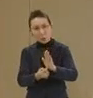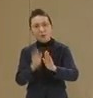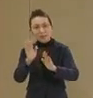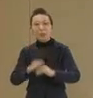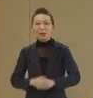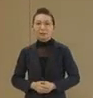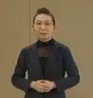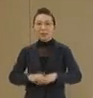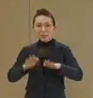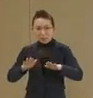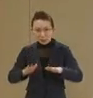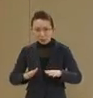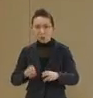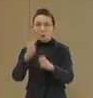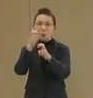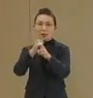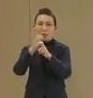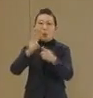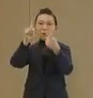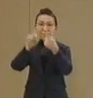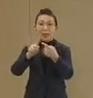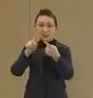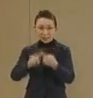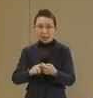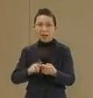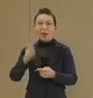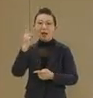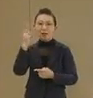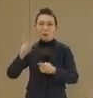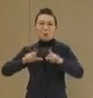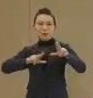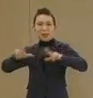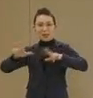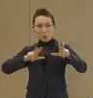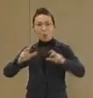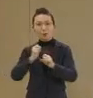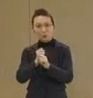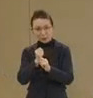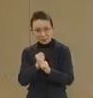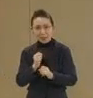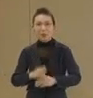今こそ憲法を生かした 都政を作りましょう